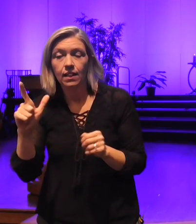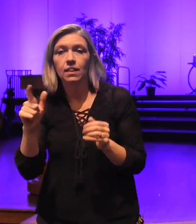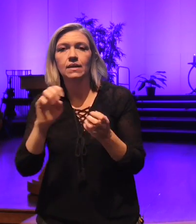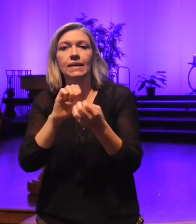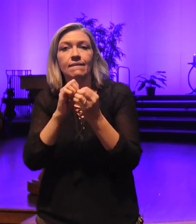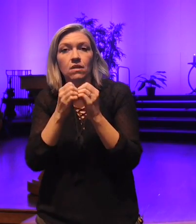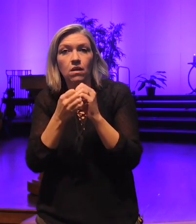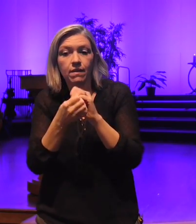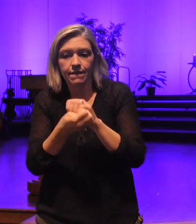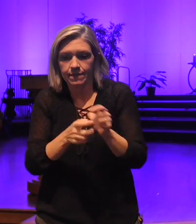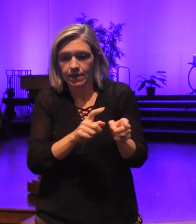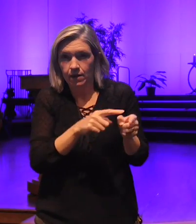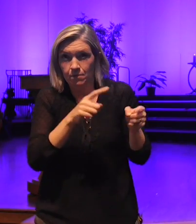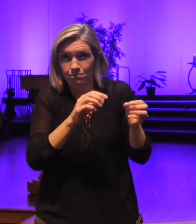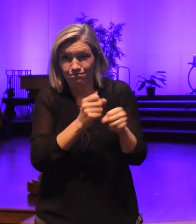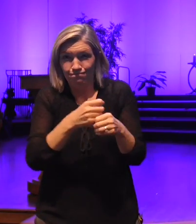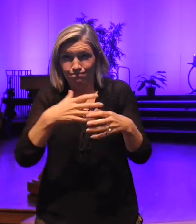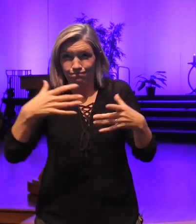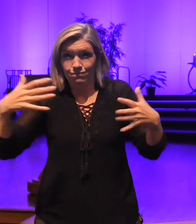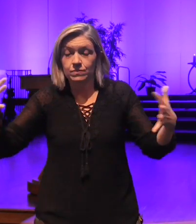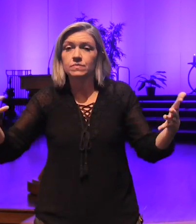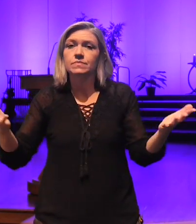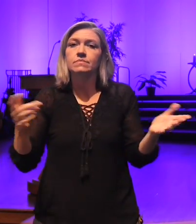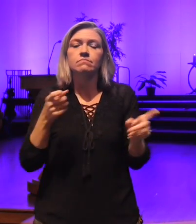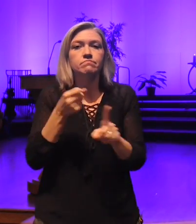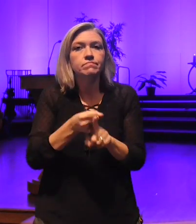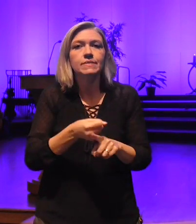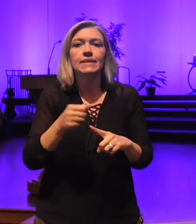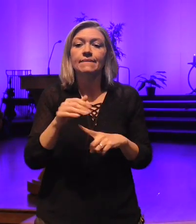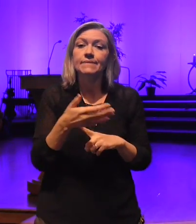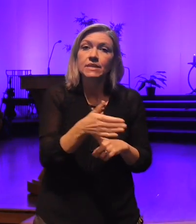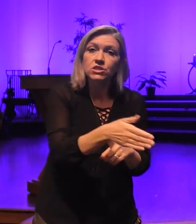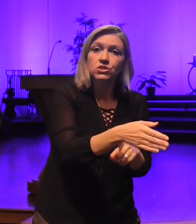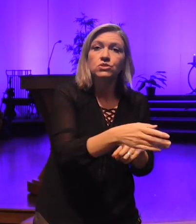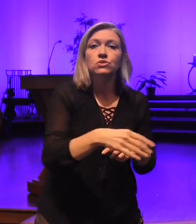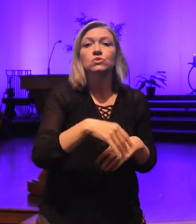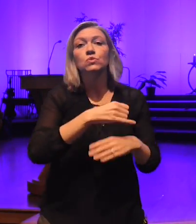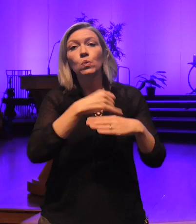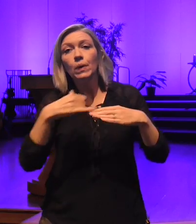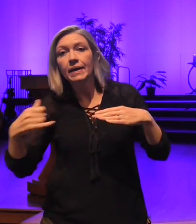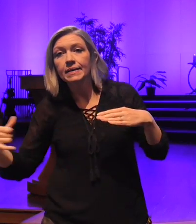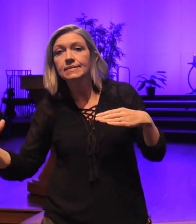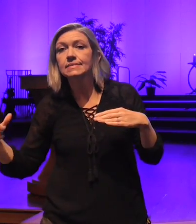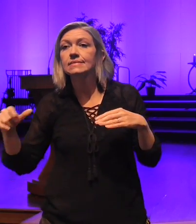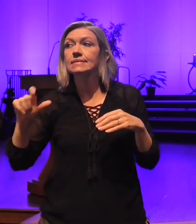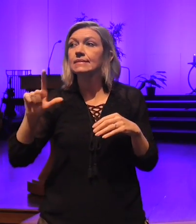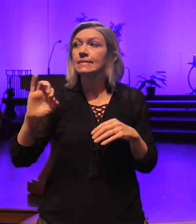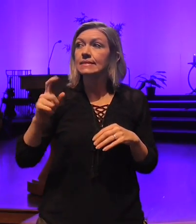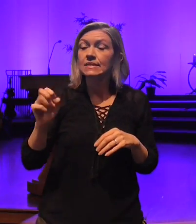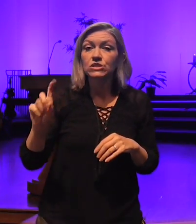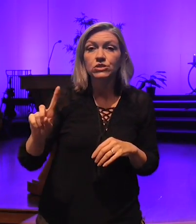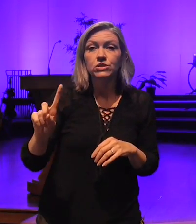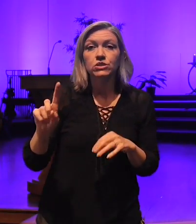muy pronto tuvimos peces, ballenas y lagartos y todo eso en el agua y